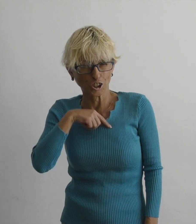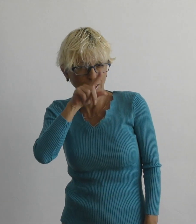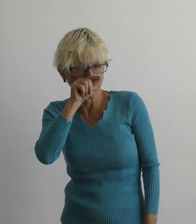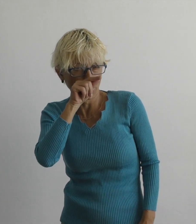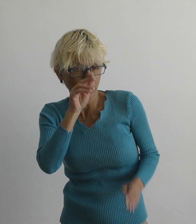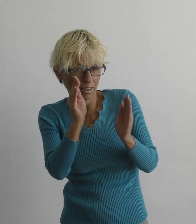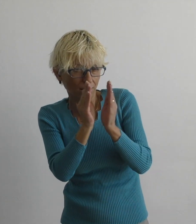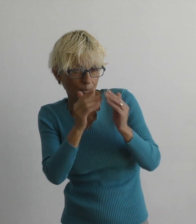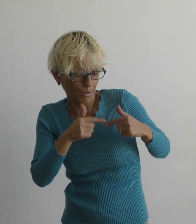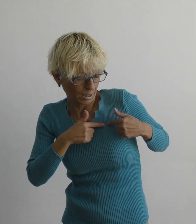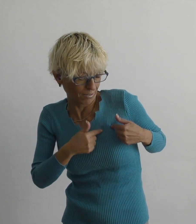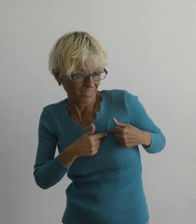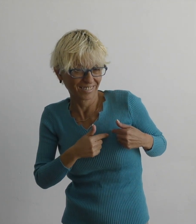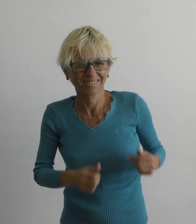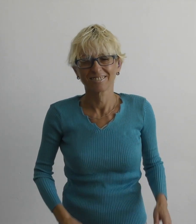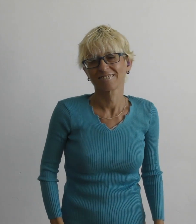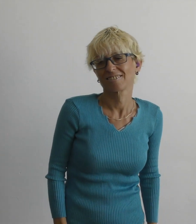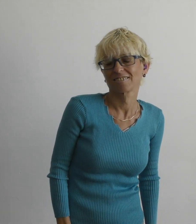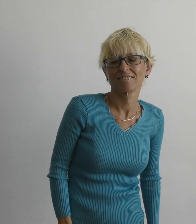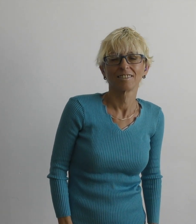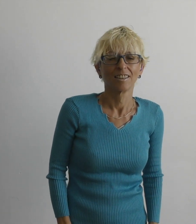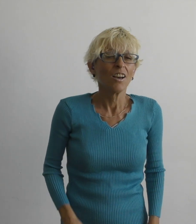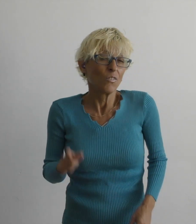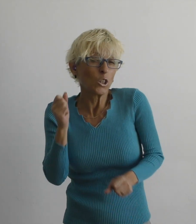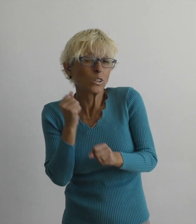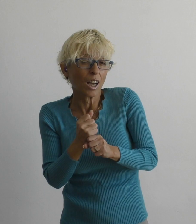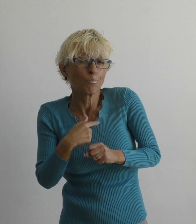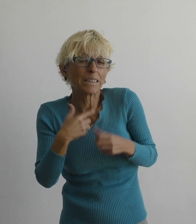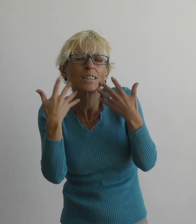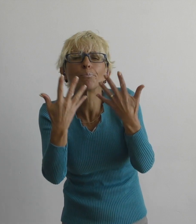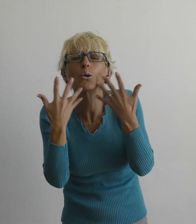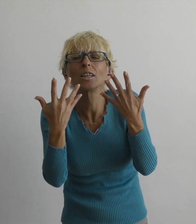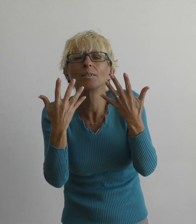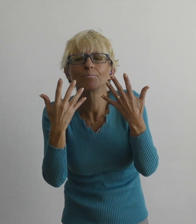יש לי ציפור קטנה בלב והיא עושה בי סיפורים